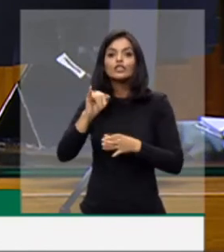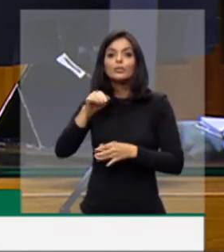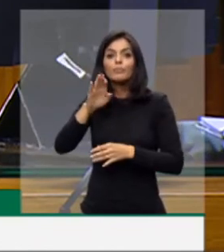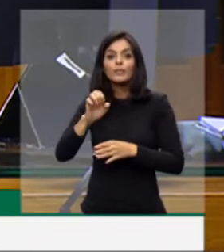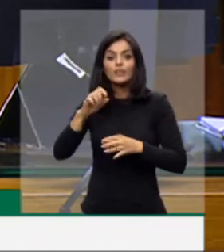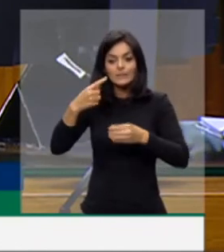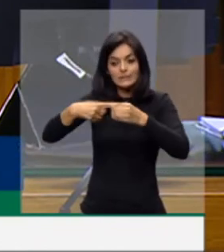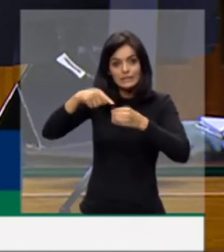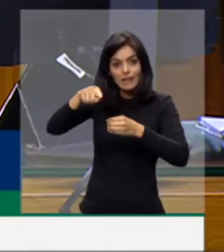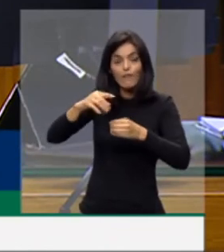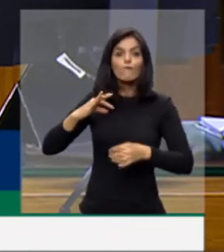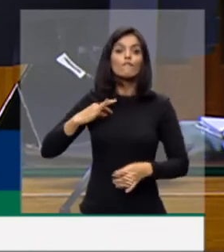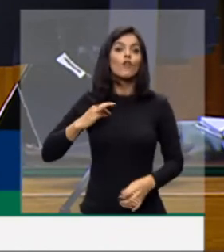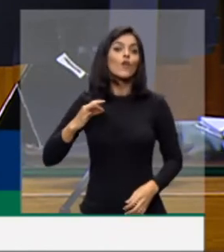NOS ORGULHA LÁ NAS MONTANHAS DO ESPÍRITO SANTO. UM TIME DA